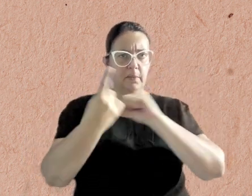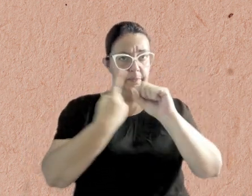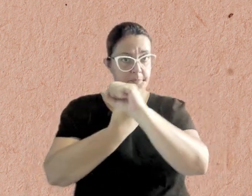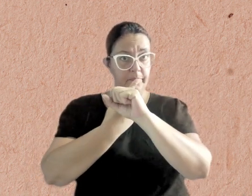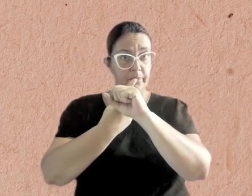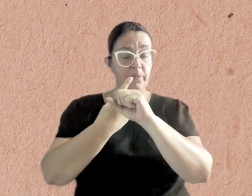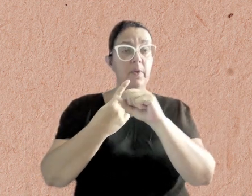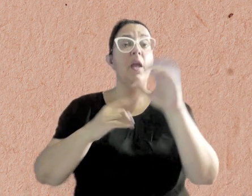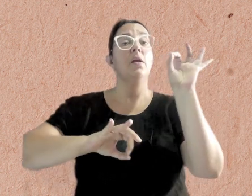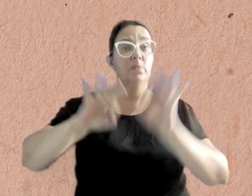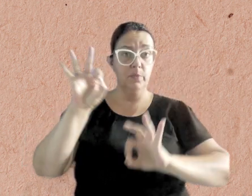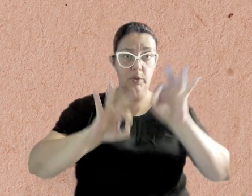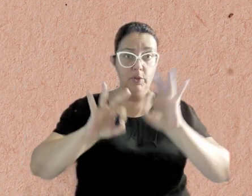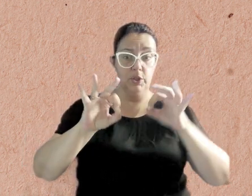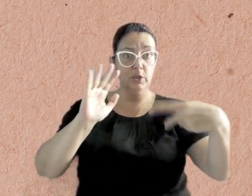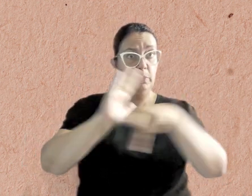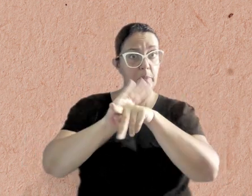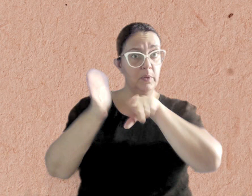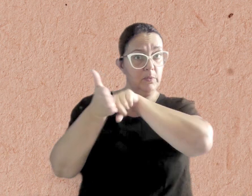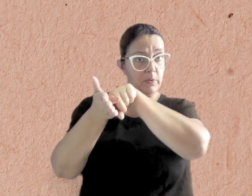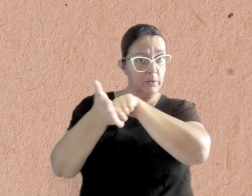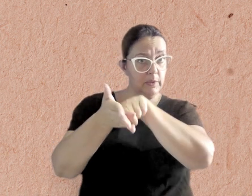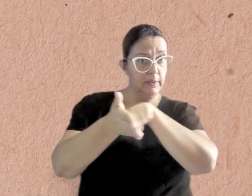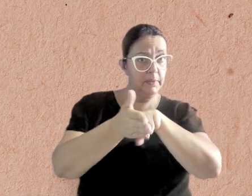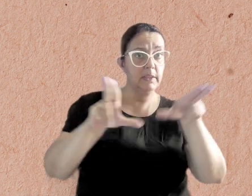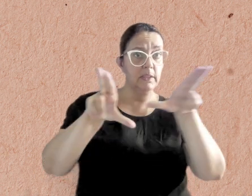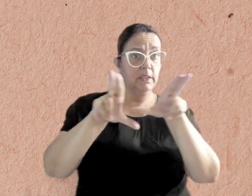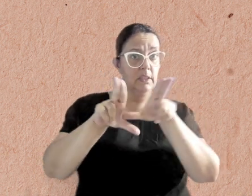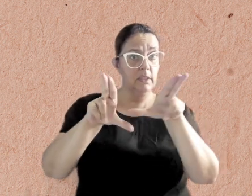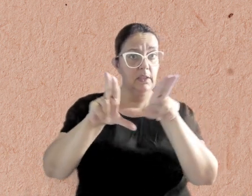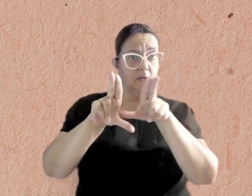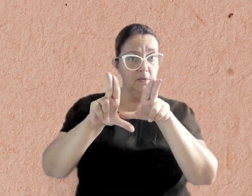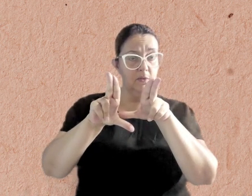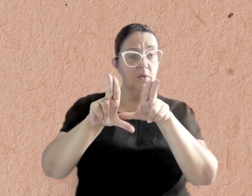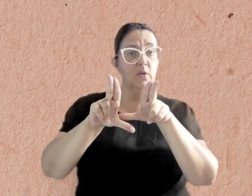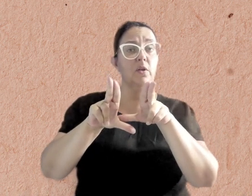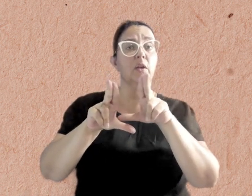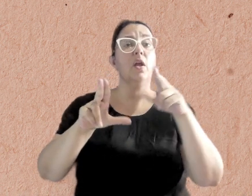conhecido como projeto PARMIS, é uma pesquisa realizada pela Universidade Federal do Rio Grande (FURG),